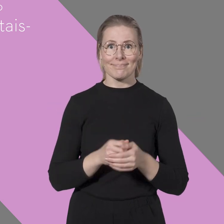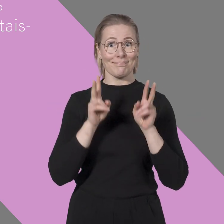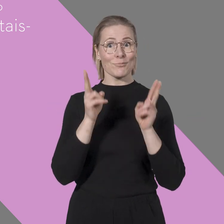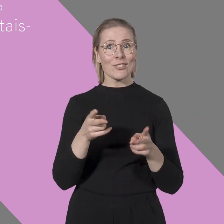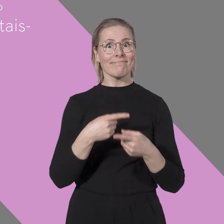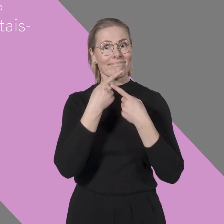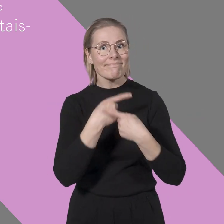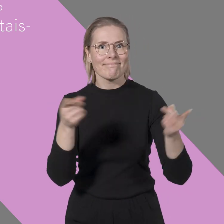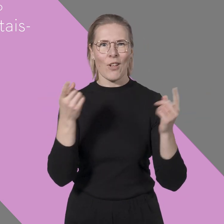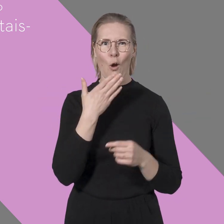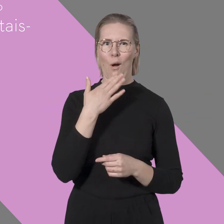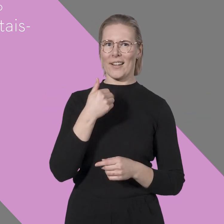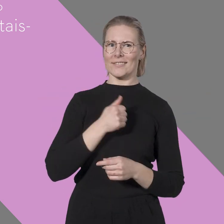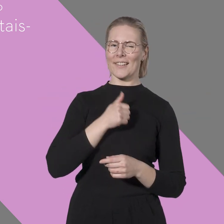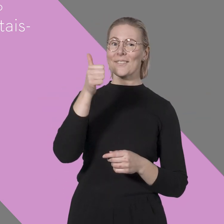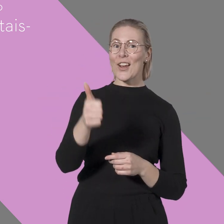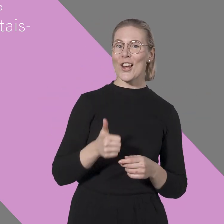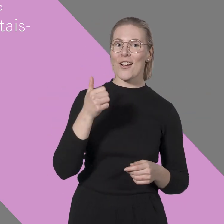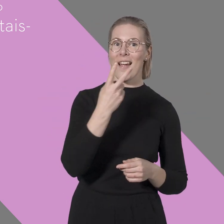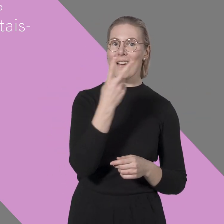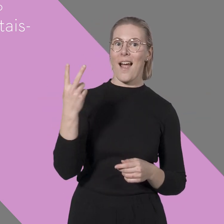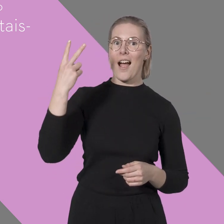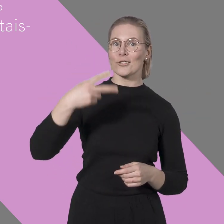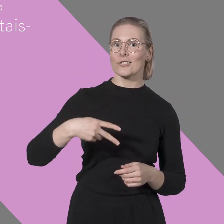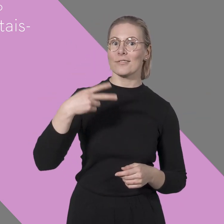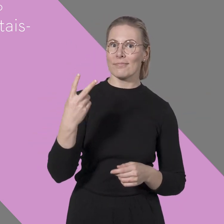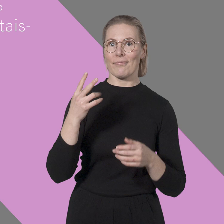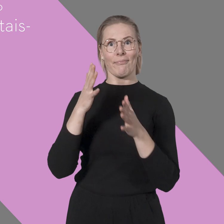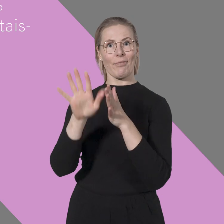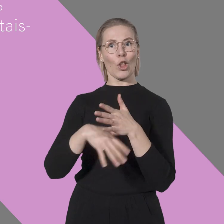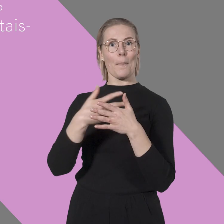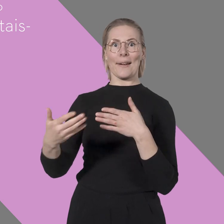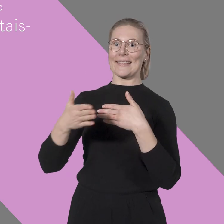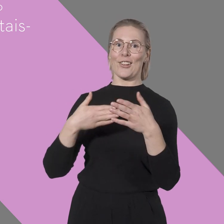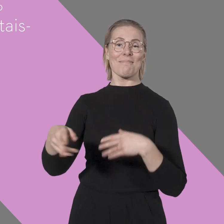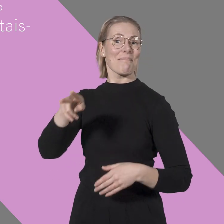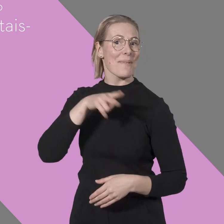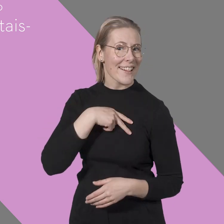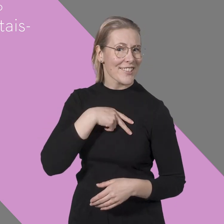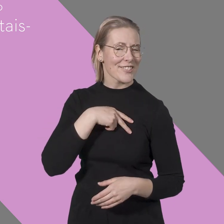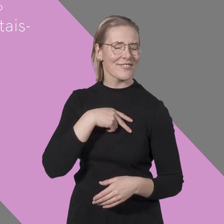Lisäksi tilaisuudessa julkistetaan Vuoden viittomakieliteko 2022 -palkinnon saaja!